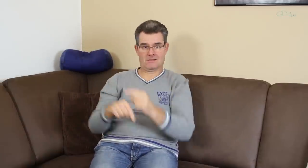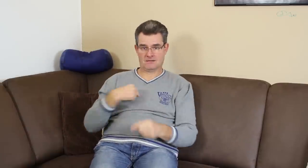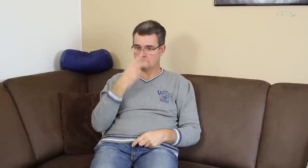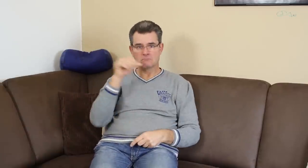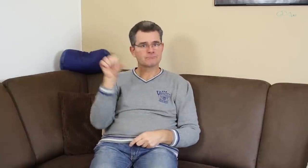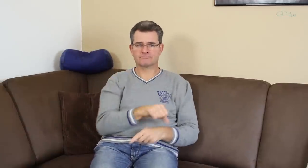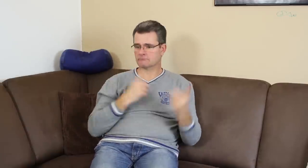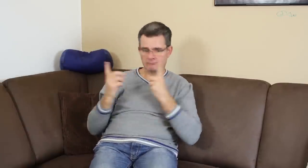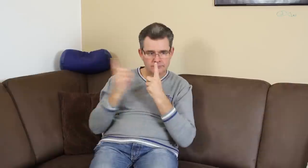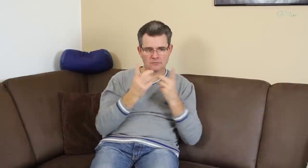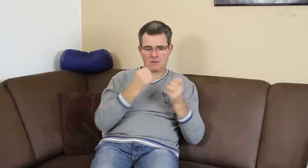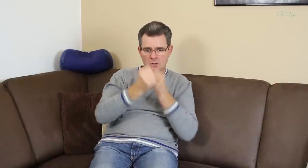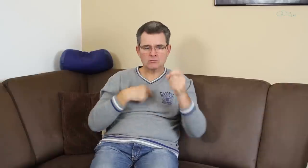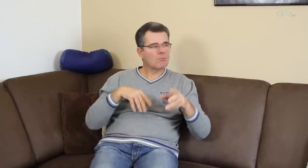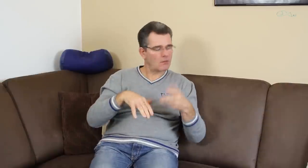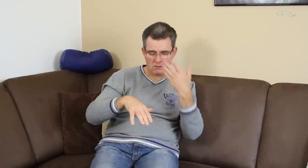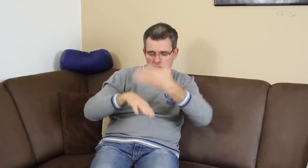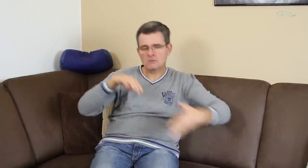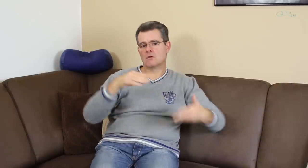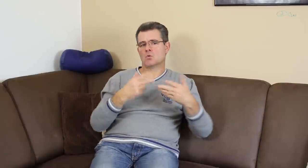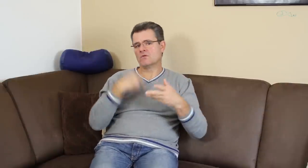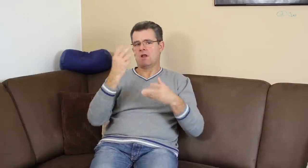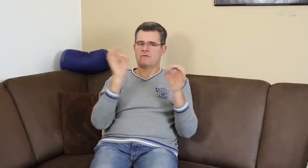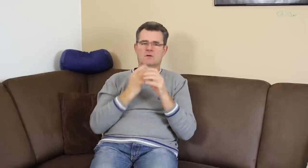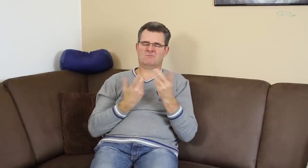Das sehe ich alles schlecht. Die Gefahr ist einfach zu hoch, dass ich etwas übersehe und mich dadurch schwer verletze.